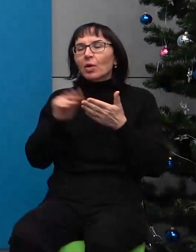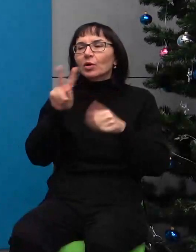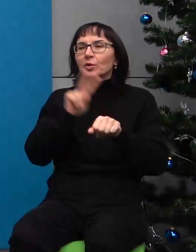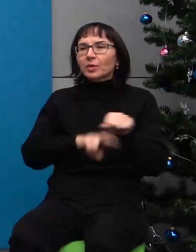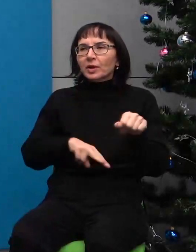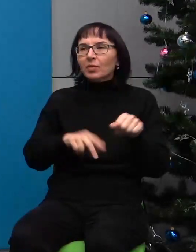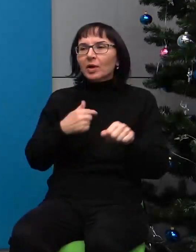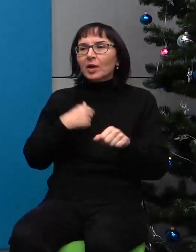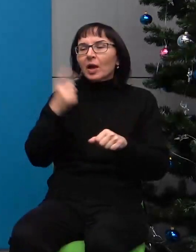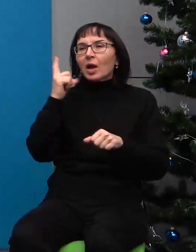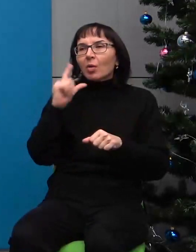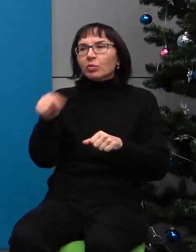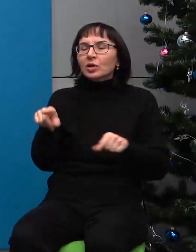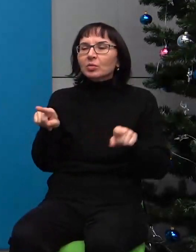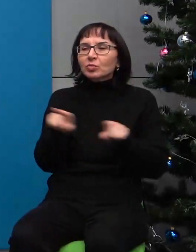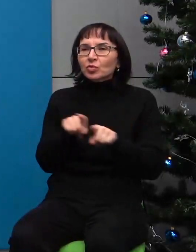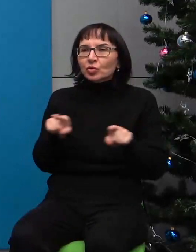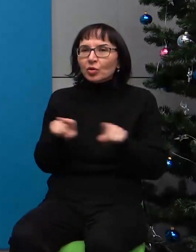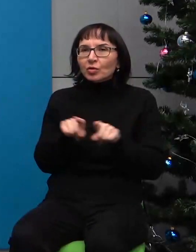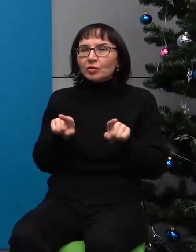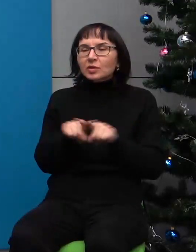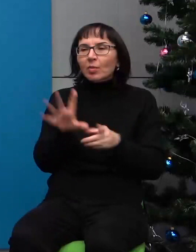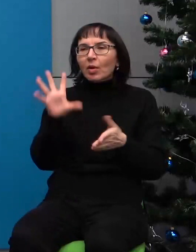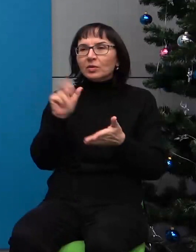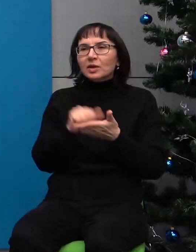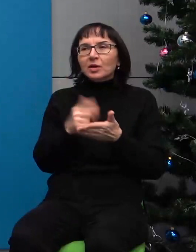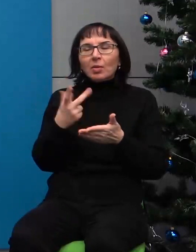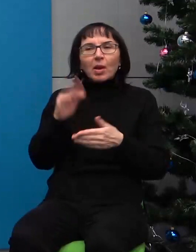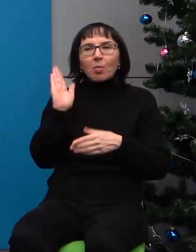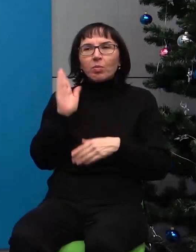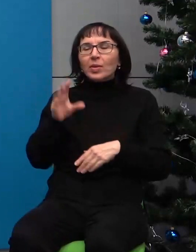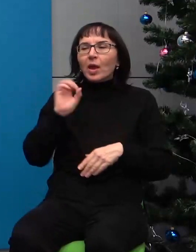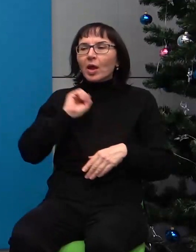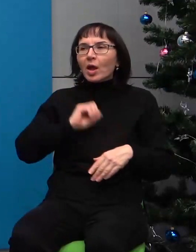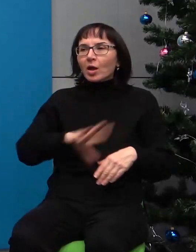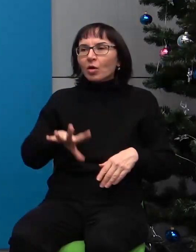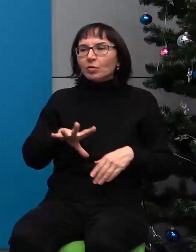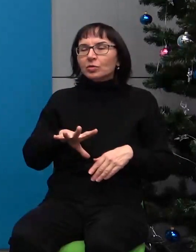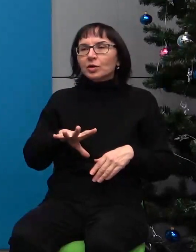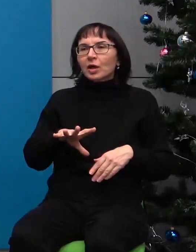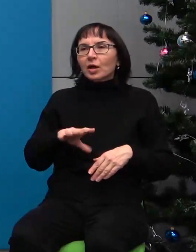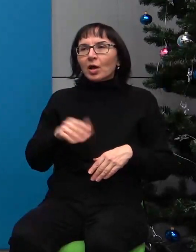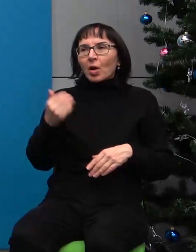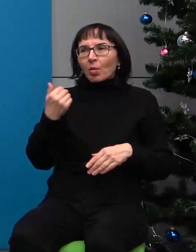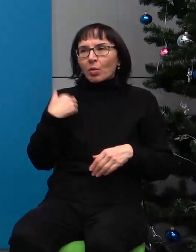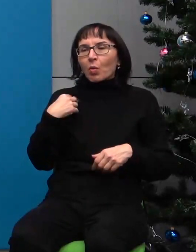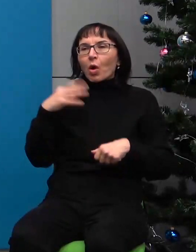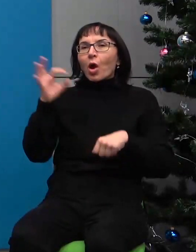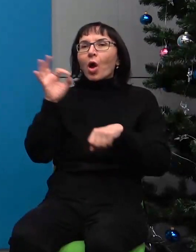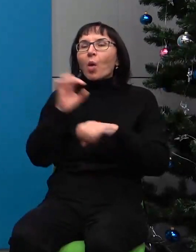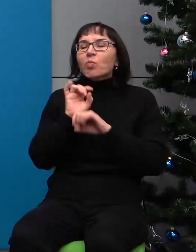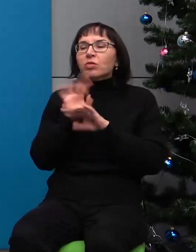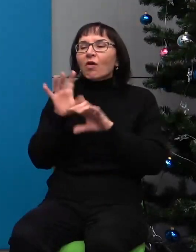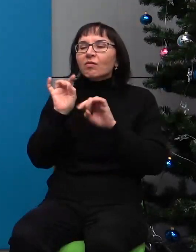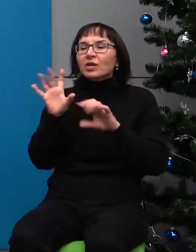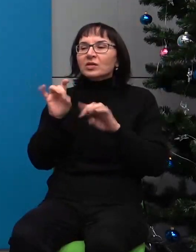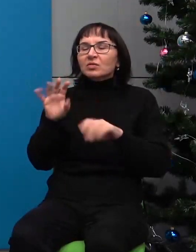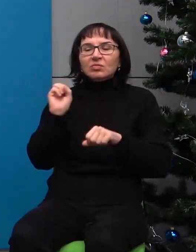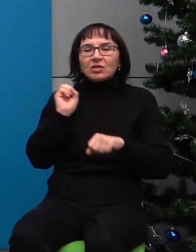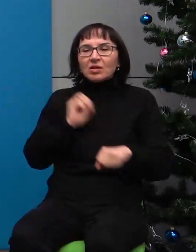i ja poszedłem na to samo seminarium, po prostu bo stwierdziłem, że nie będę gorszy niż ona, bo byłem w kosza na studiach ten profesor. Po prostu pomyślałem, że ja nie pójdę,